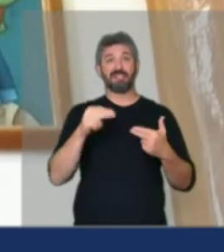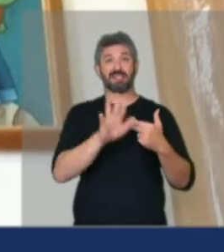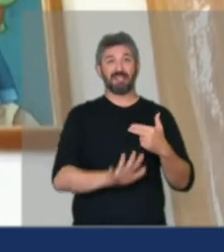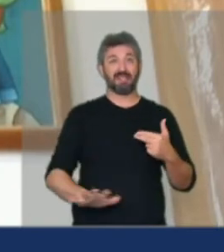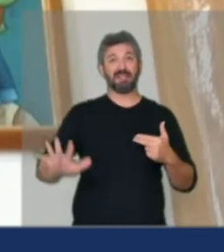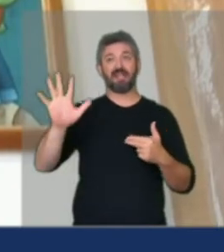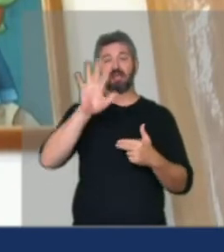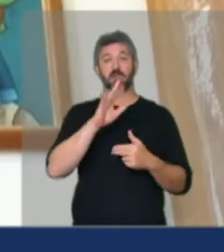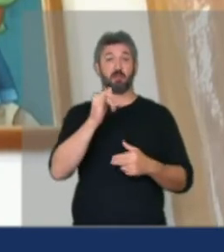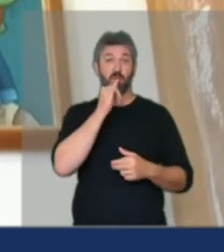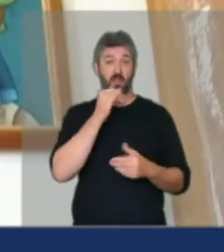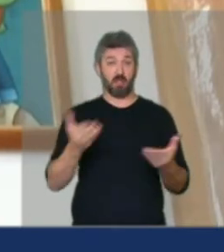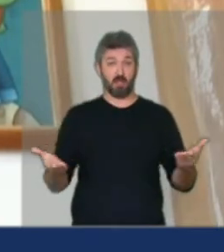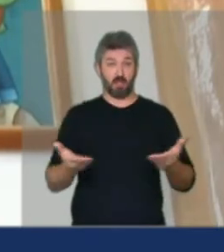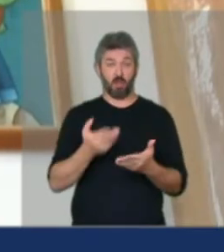NACIONAL, NO CASO OS NOSSOS CORREIOS COMO A ELETROBRAS